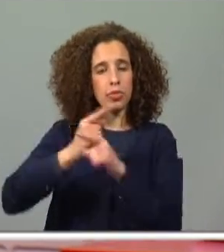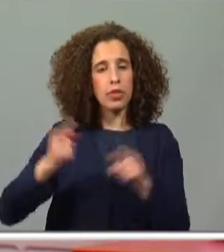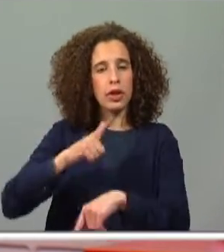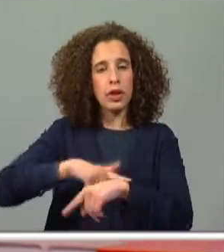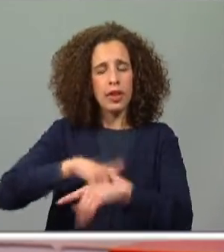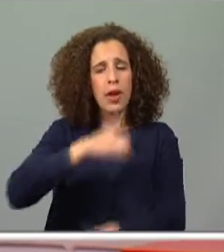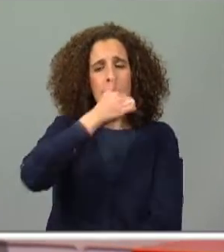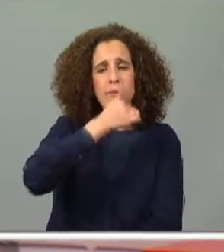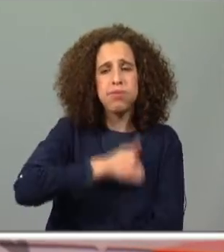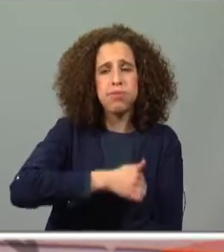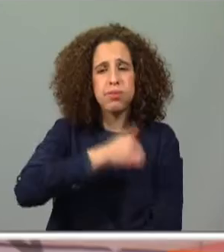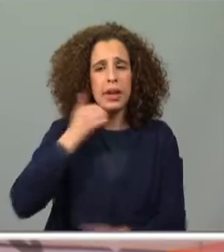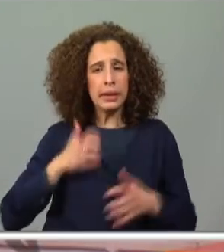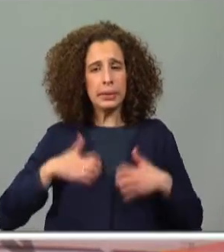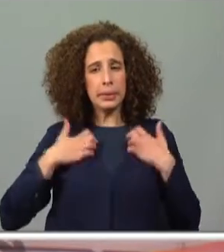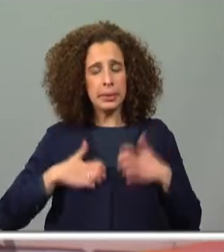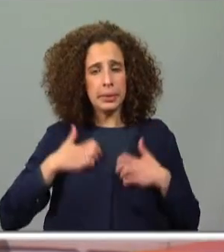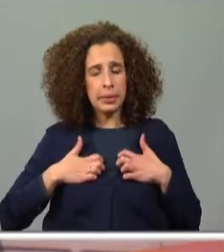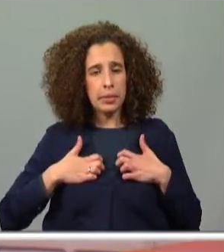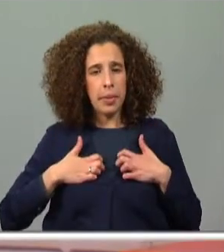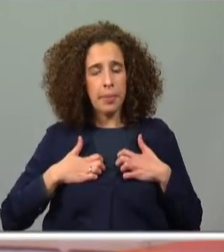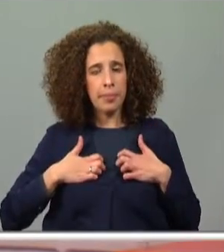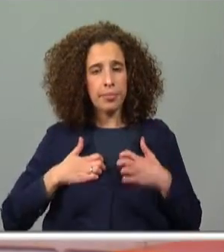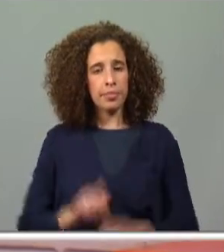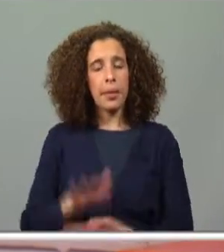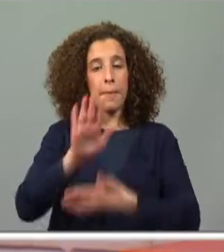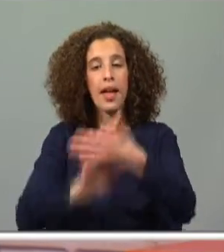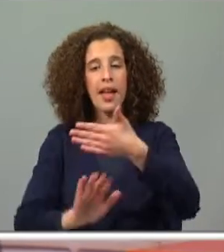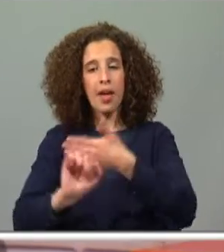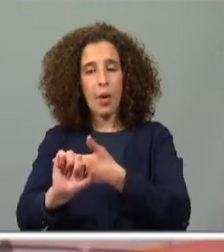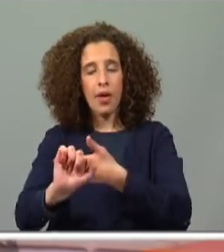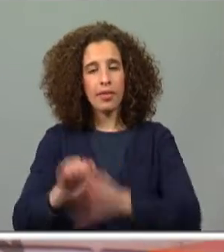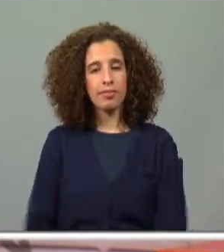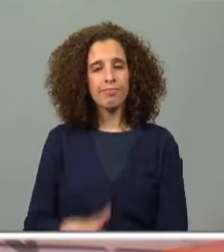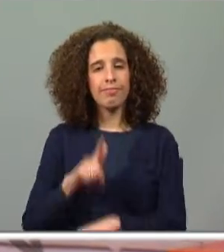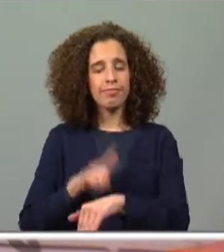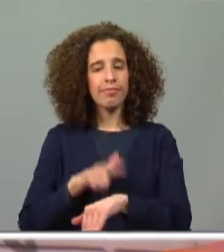tempo de sofrimento e ansiedade para a colega era tempo tinha que ter o 痛苦和焦慮的時候對於同事來說，是時候我必須擁有